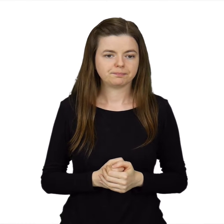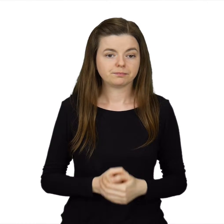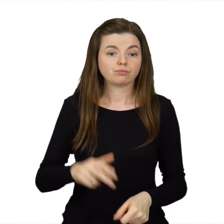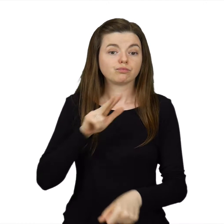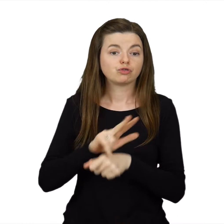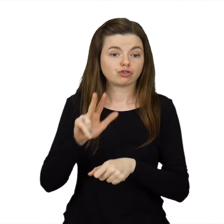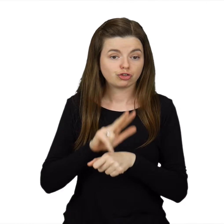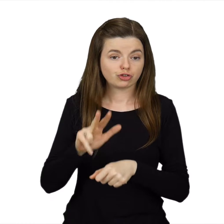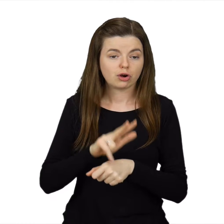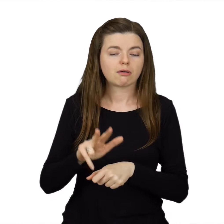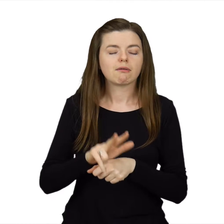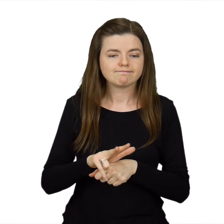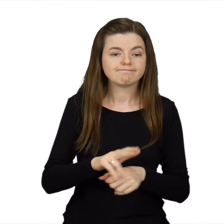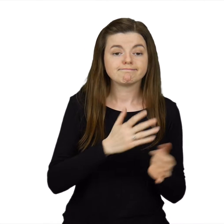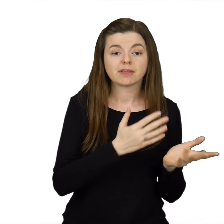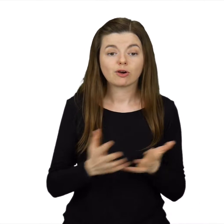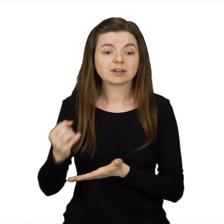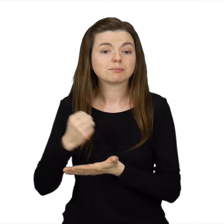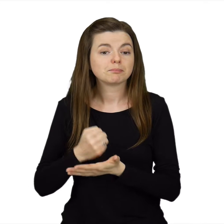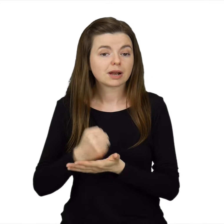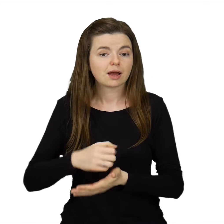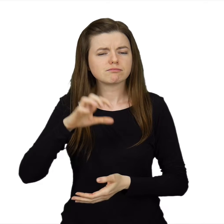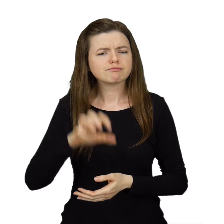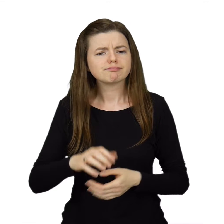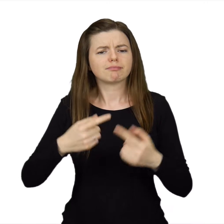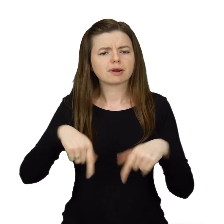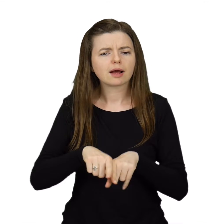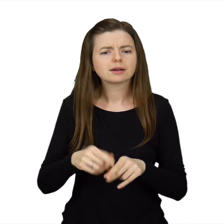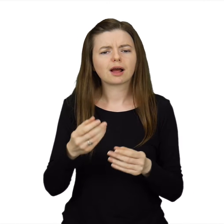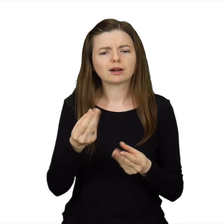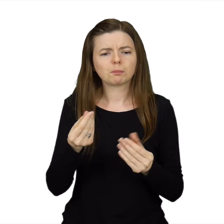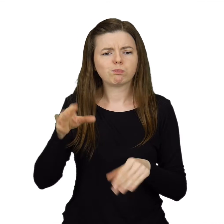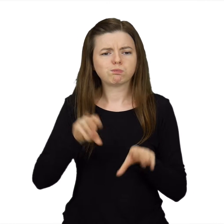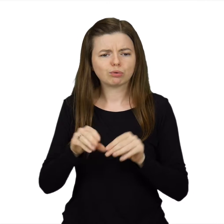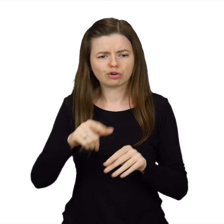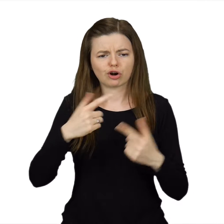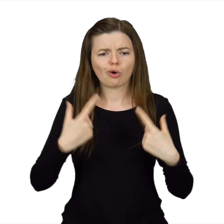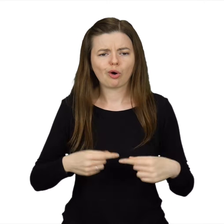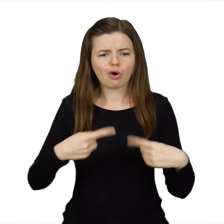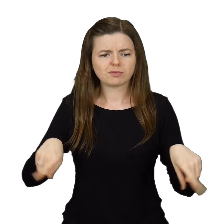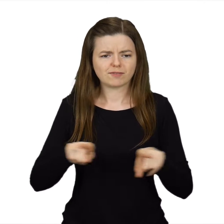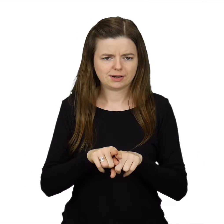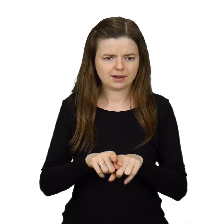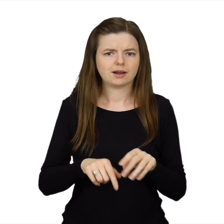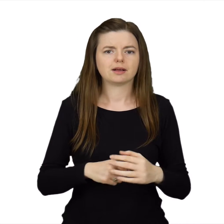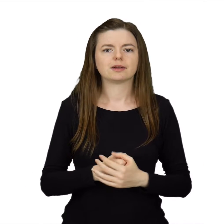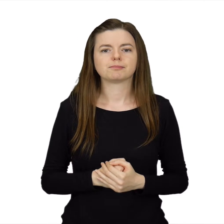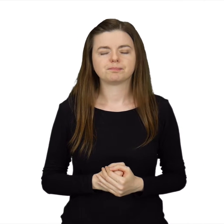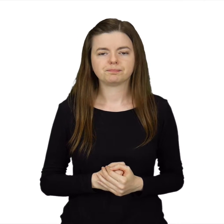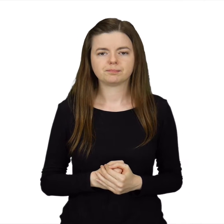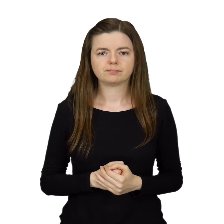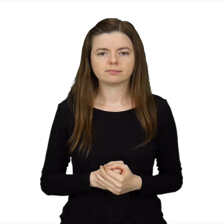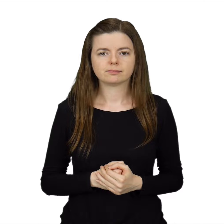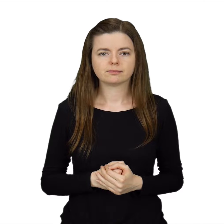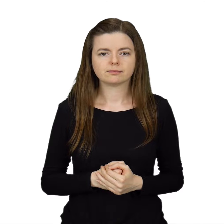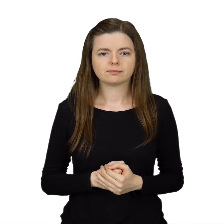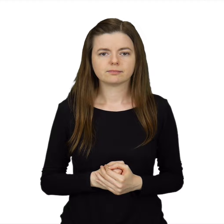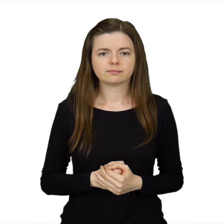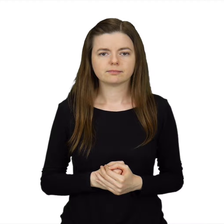prowadzenie spraw związanych z realizacją budżetu obywatelskiego.